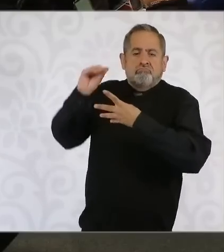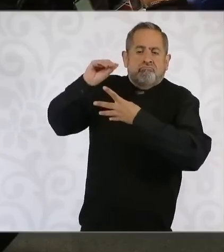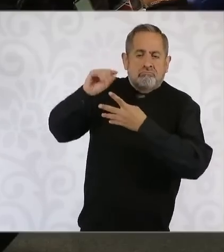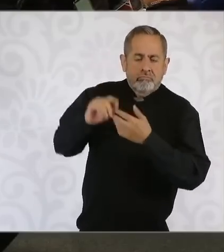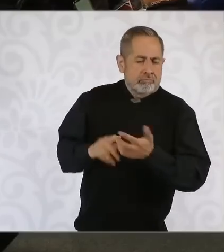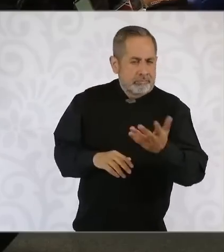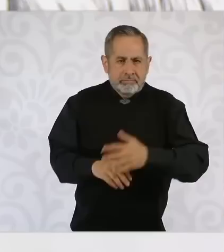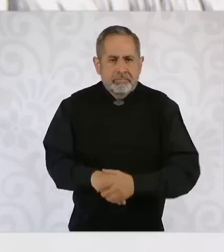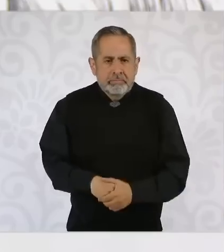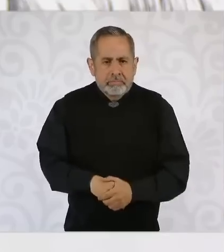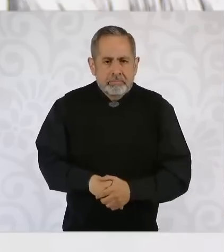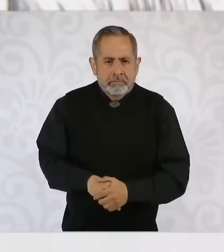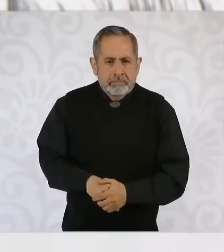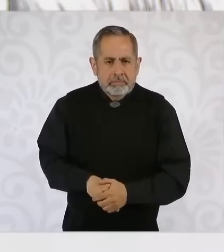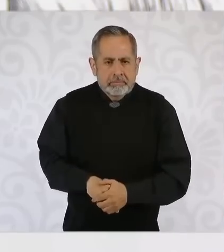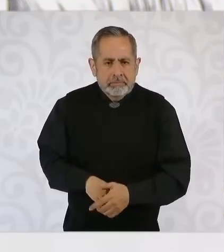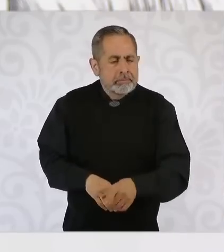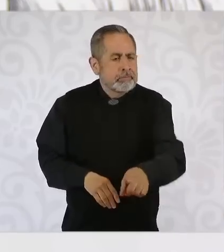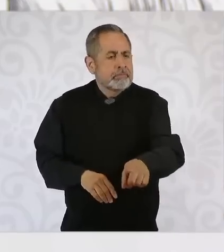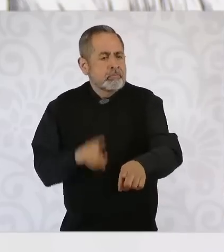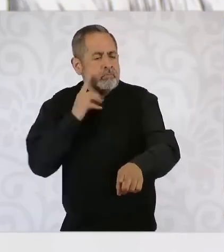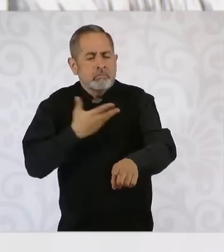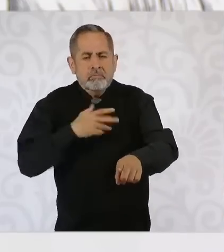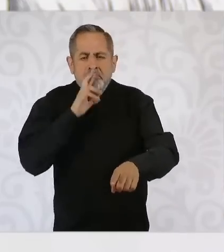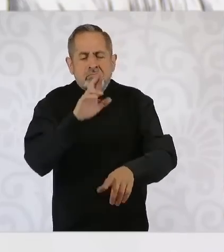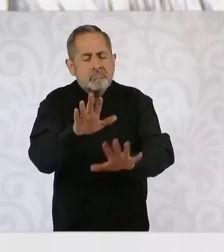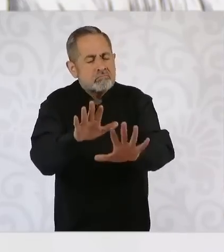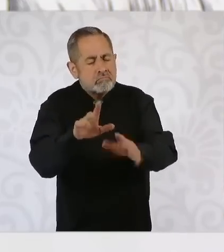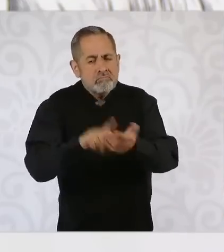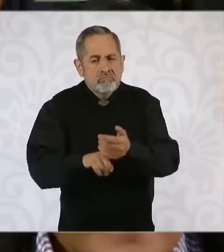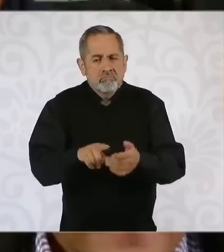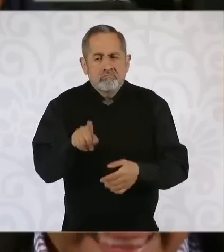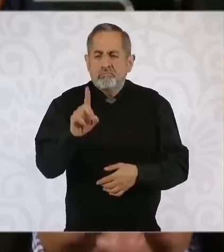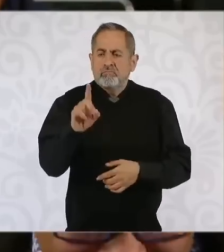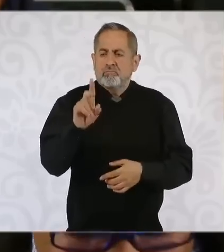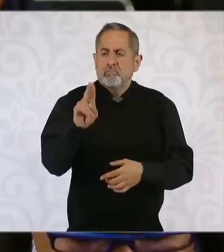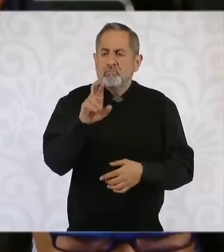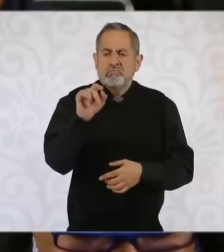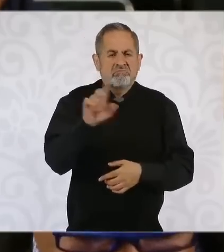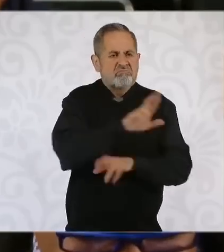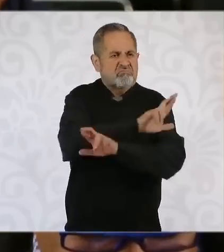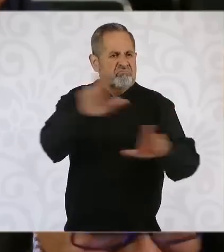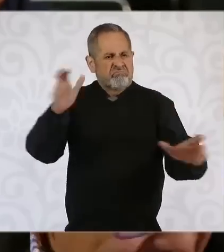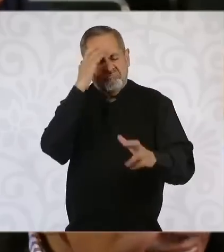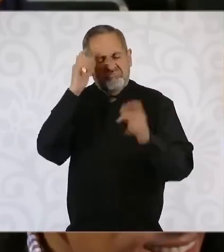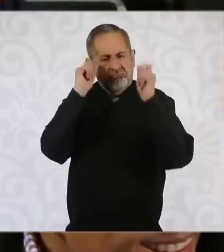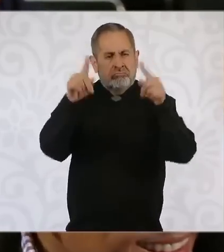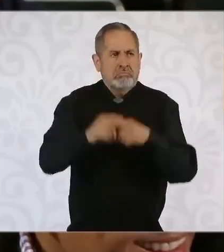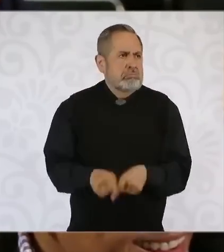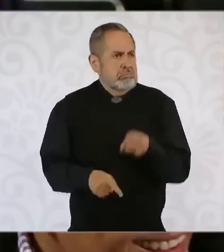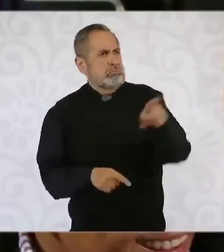gobernadores más reconocidos No pues por ustedes porque por Sonora no presidenta es un hombre